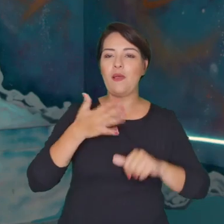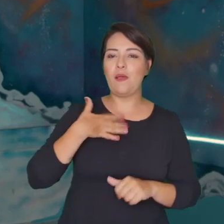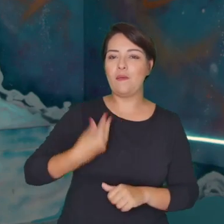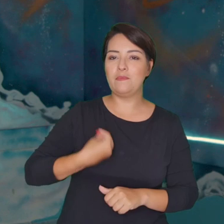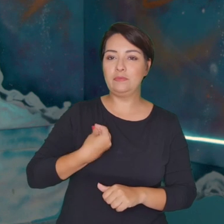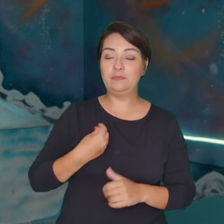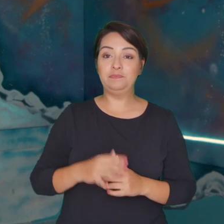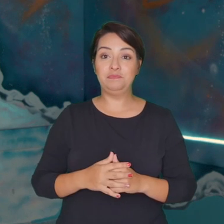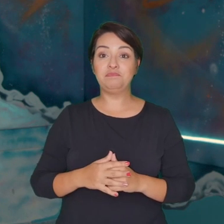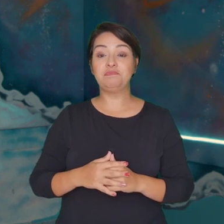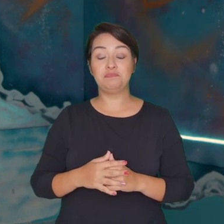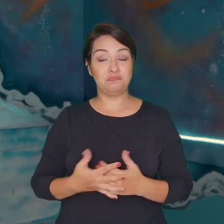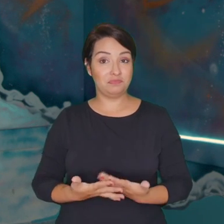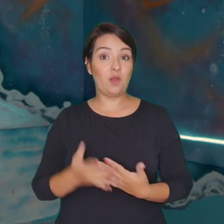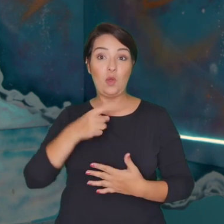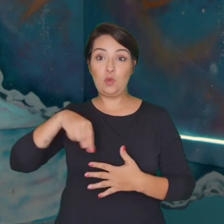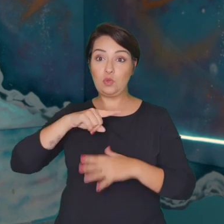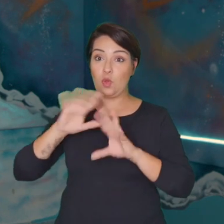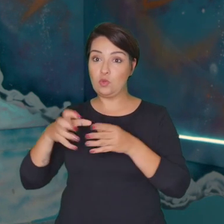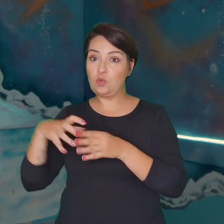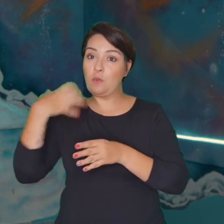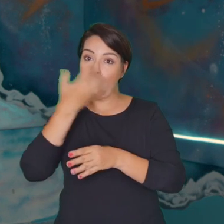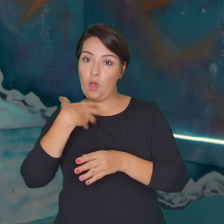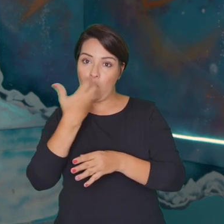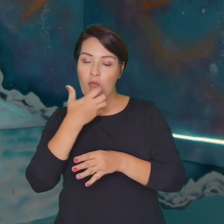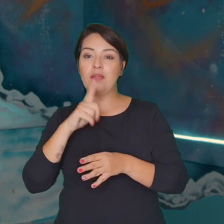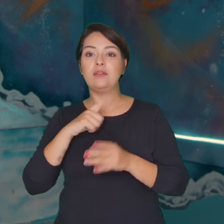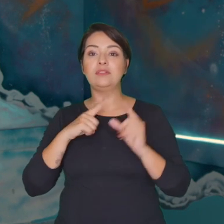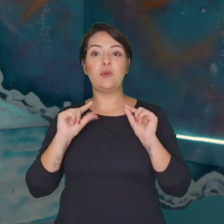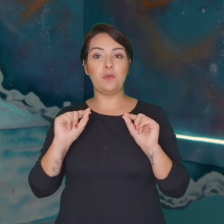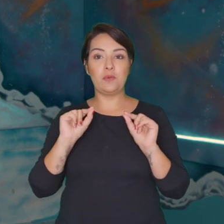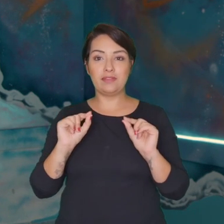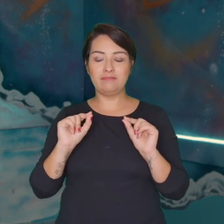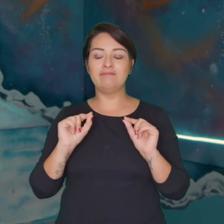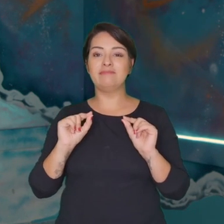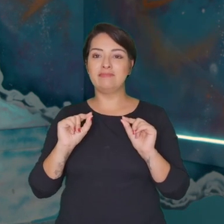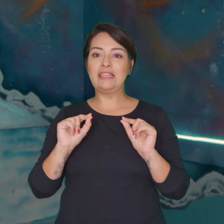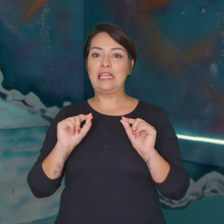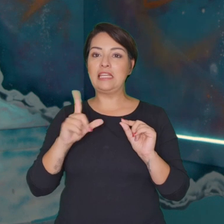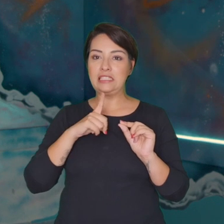No nosso coral, nós decidimos também de trazer uma roupagem